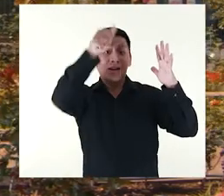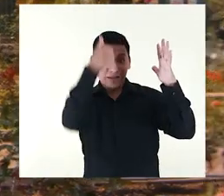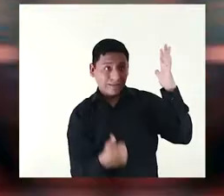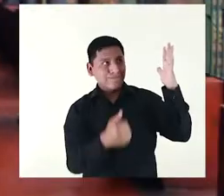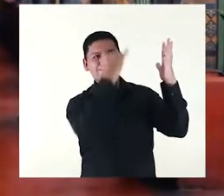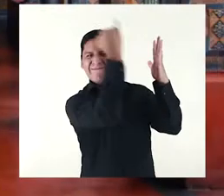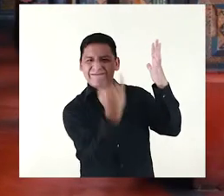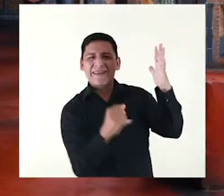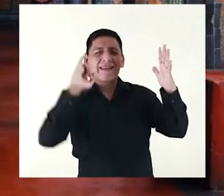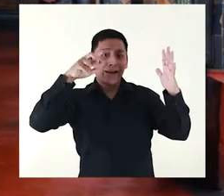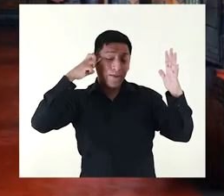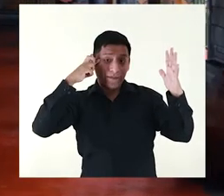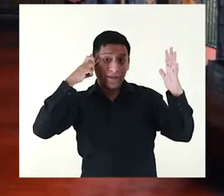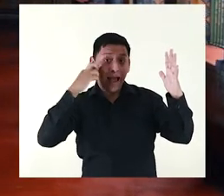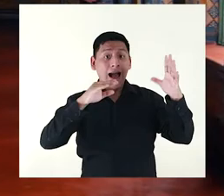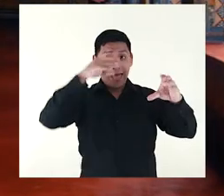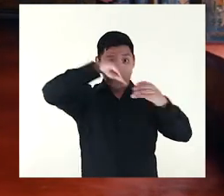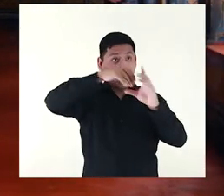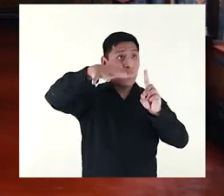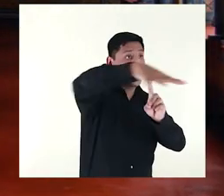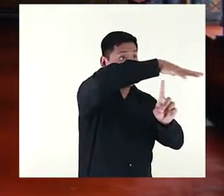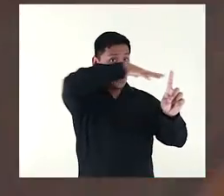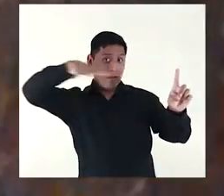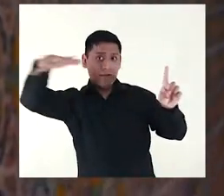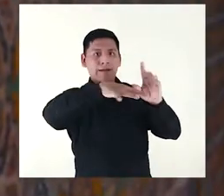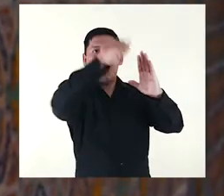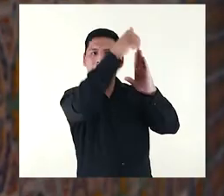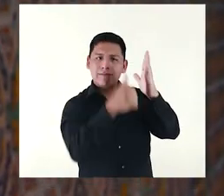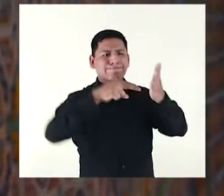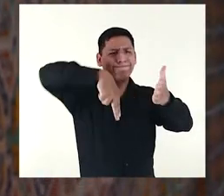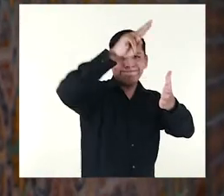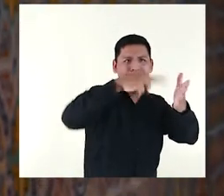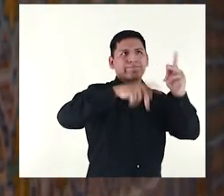los franciscanos mártires del Japón. Alrededor podemos encontrar arte en lienzos y esculturas,